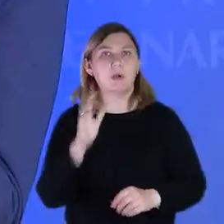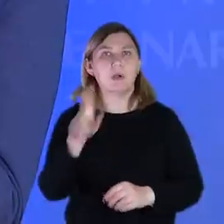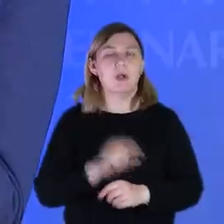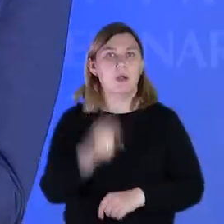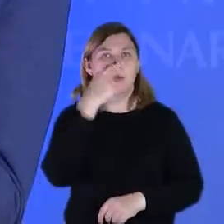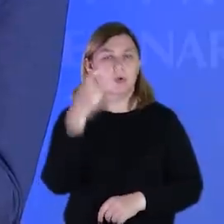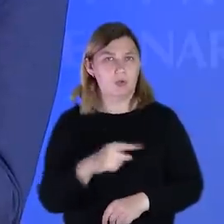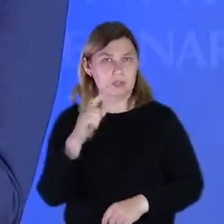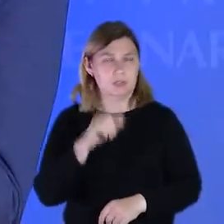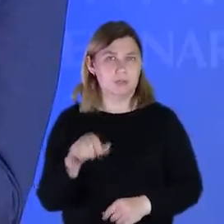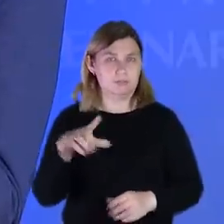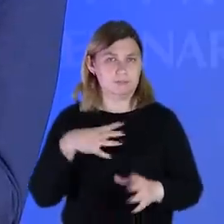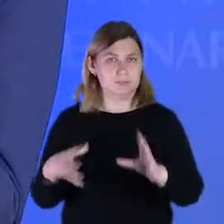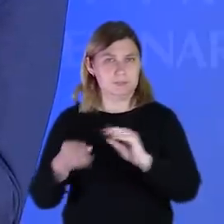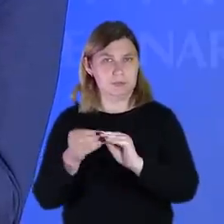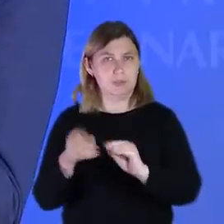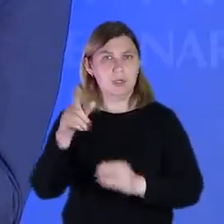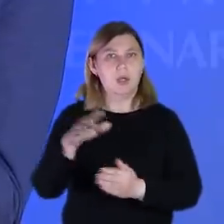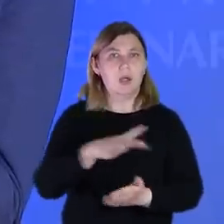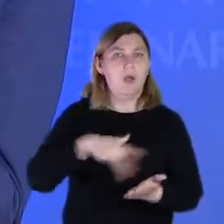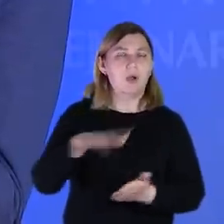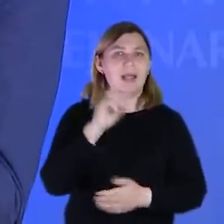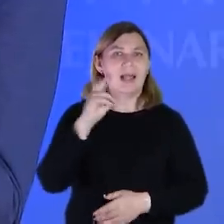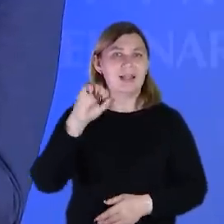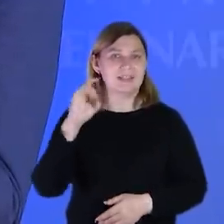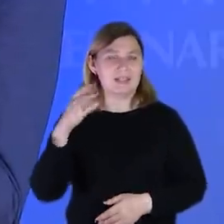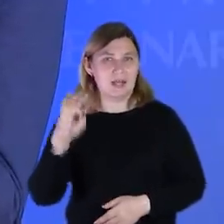Rosyjską przez okręg kaliningradzki. Litwa,